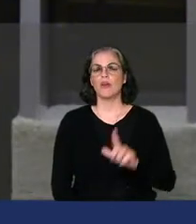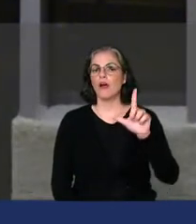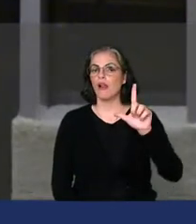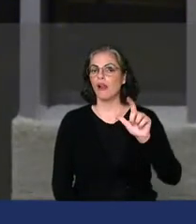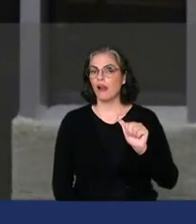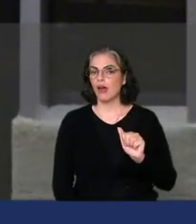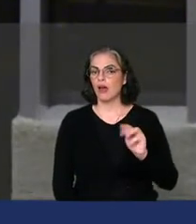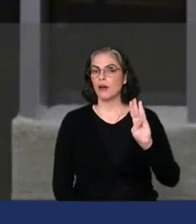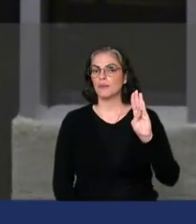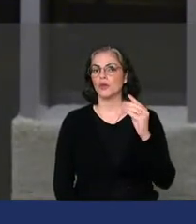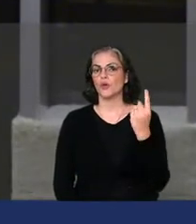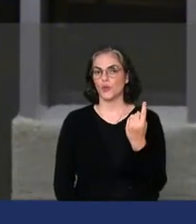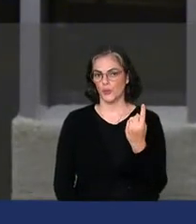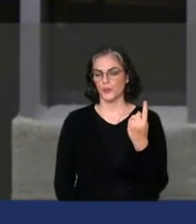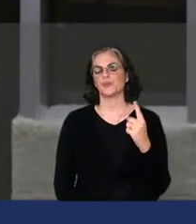QUE A LAB 1 FOI APROVADA, VEIO MAIS DUAS IMPORTANTES